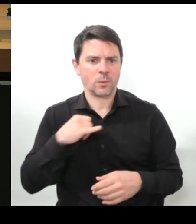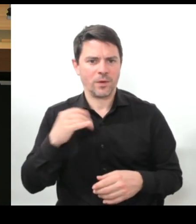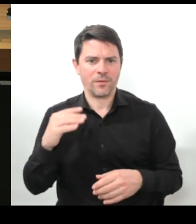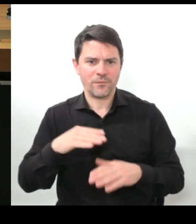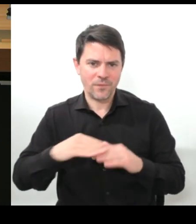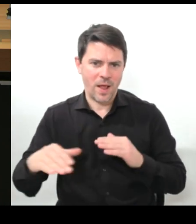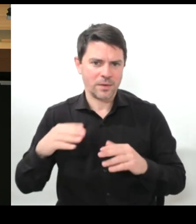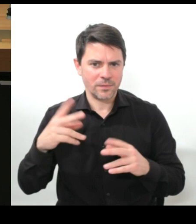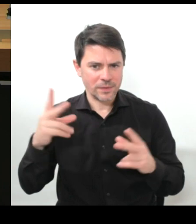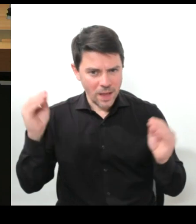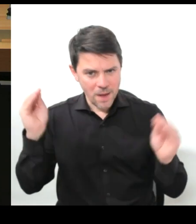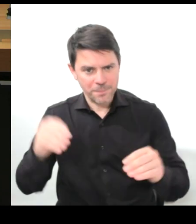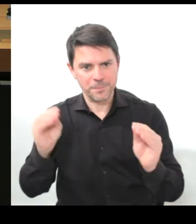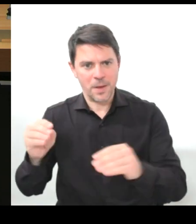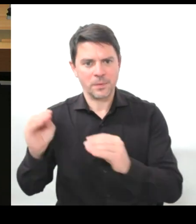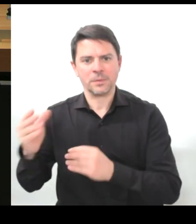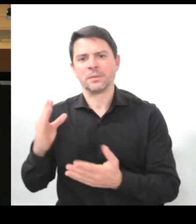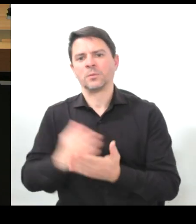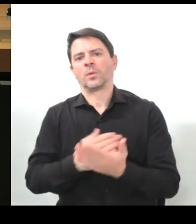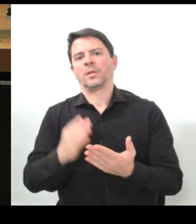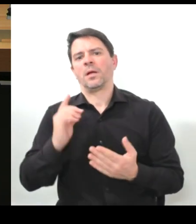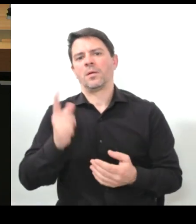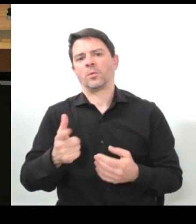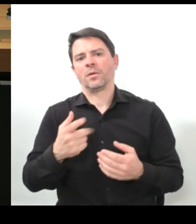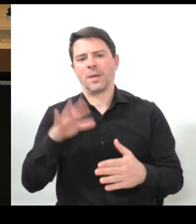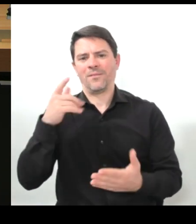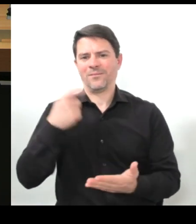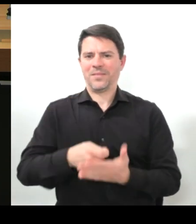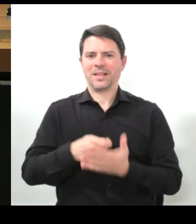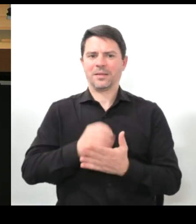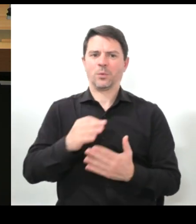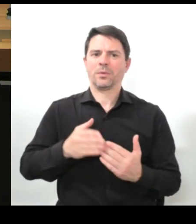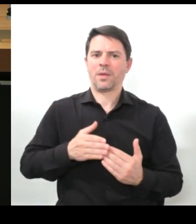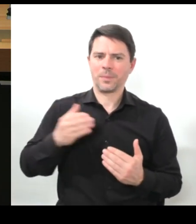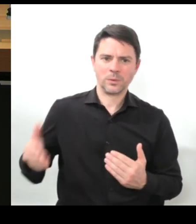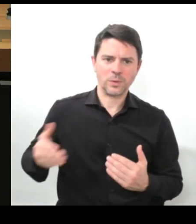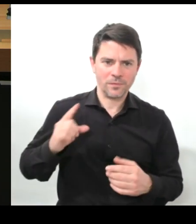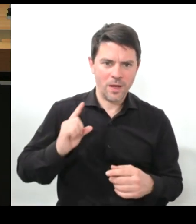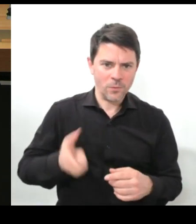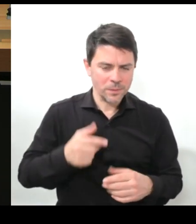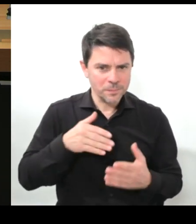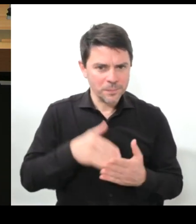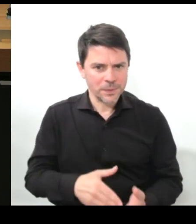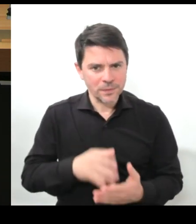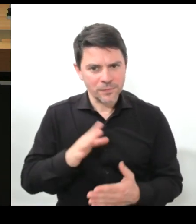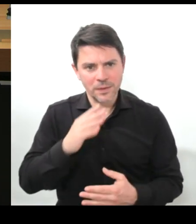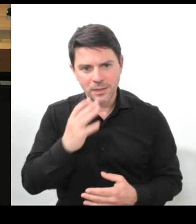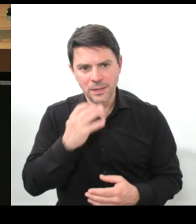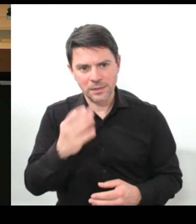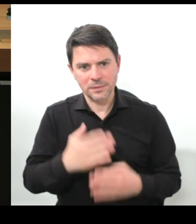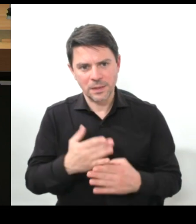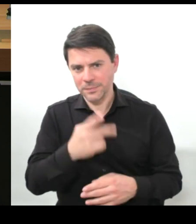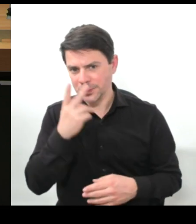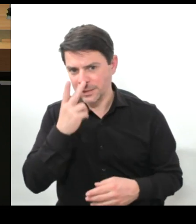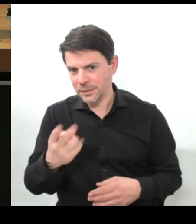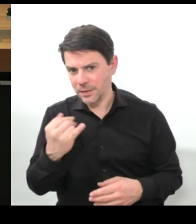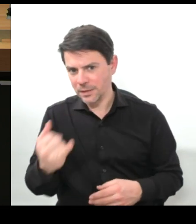Wohnen ermöglichen. Der Expansionskurs der Landeseigenen durch Ankauf und Neubau, der ist natürlich genau richtig, weil dadurch der Anteil